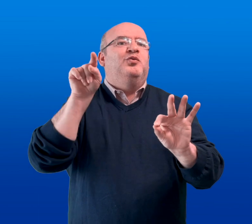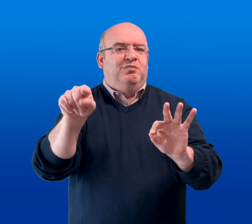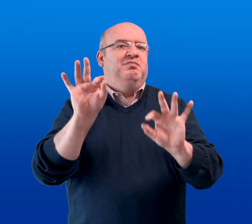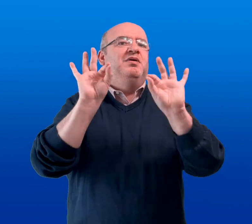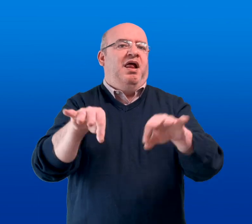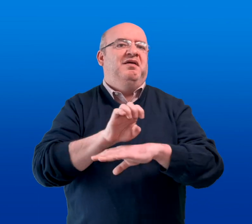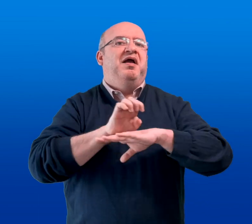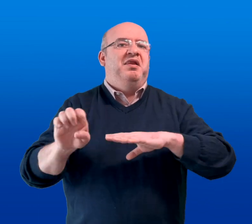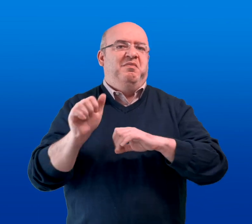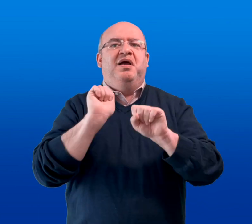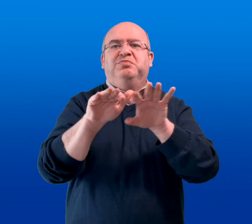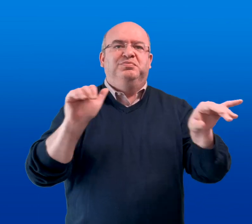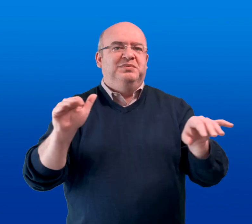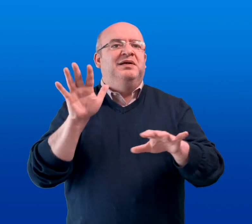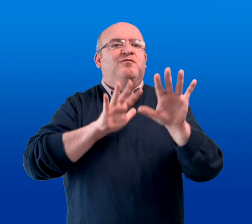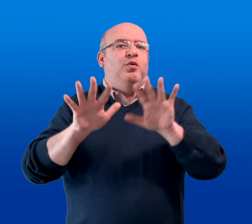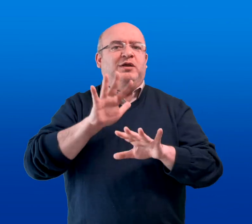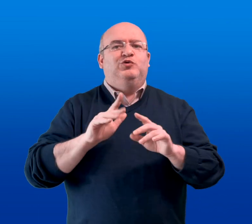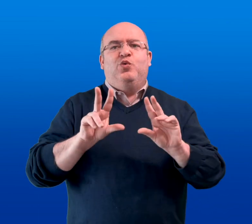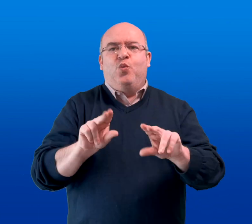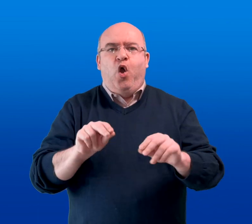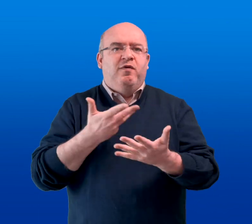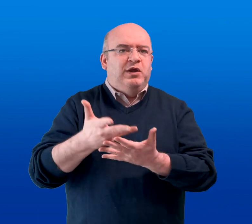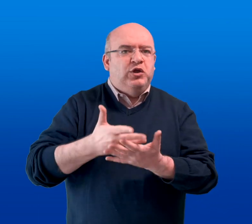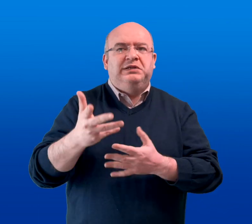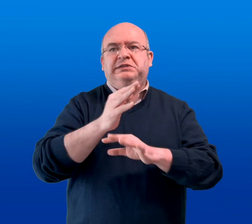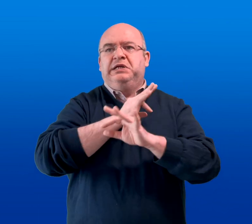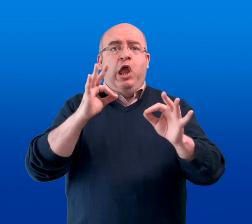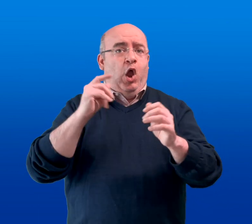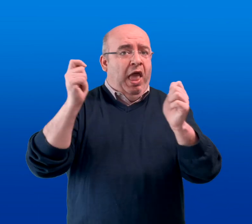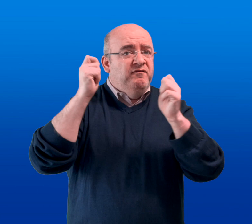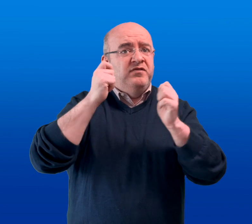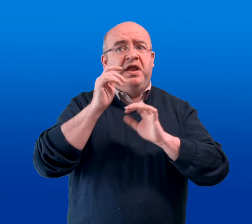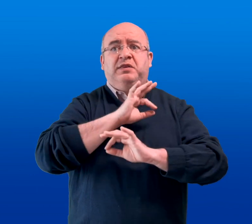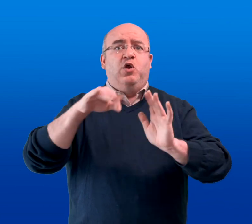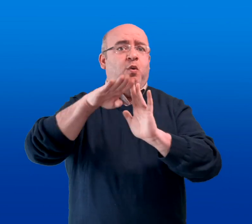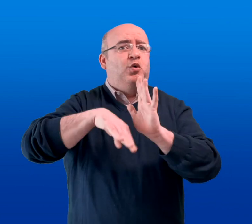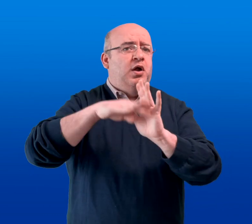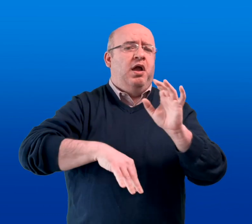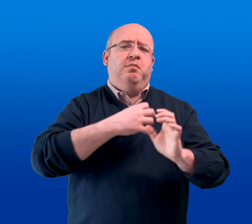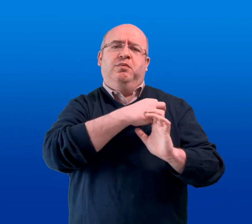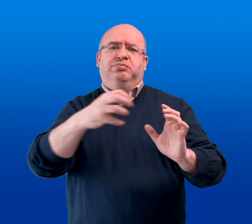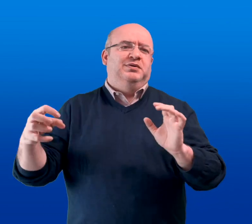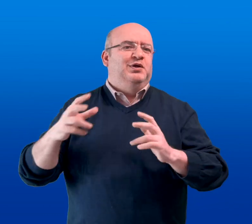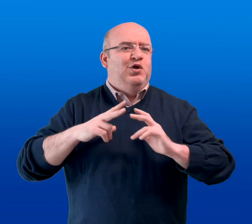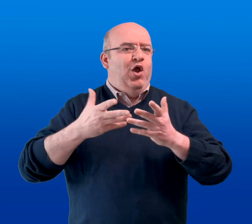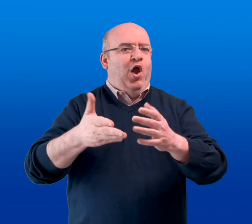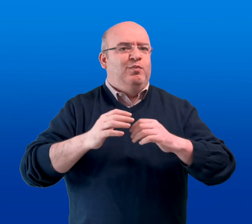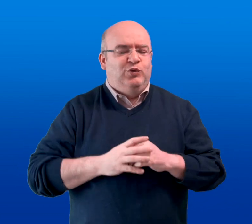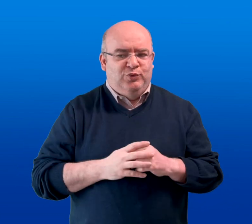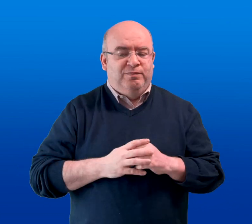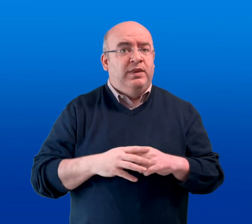ricevere i messaggi periodici con le ultime notizie, gli eventi in programma e altri contenuti editoriali/grafici direttamente al singolo iscritto.